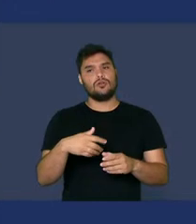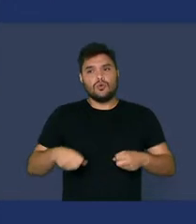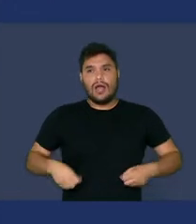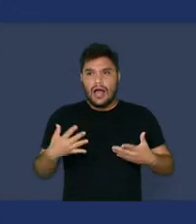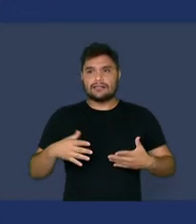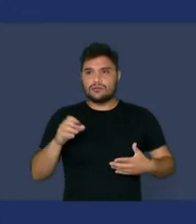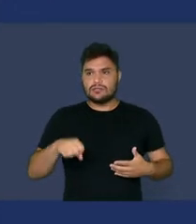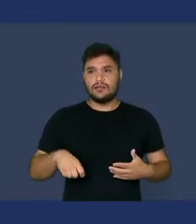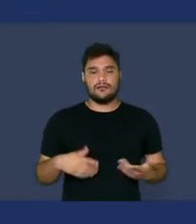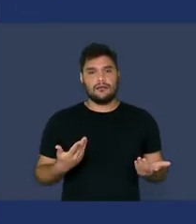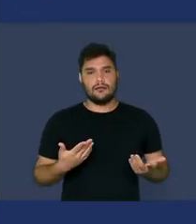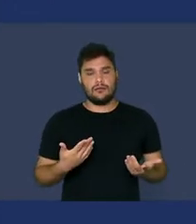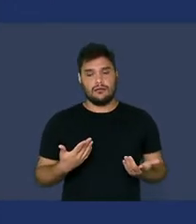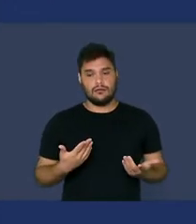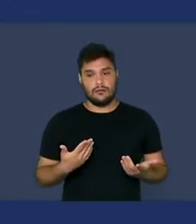DE CONTABILIZAR O RESULTADO PRIMÁRIO. É PRECEDENTE